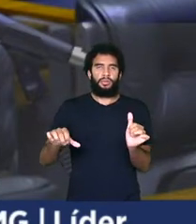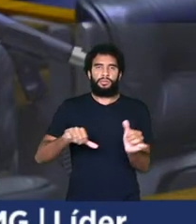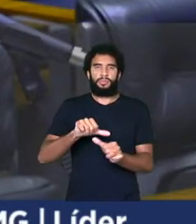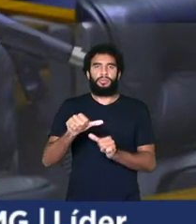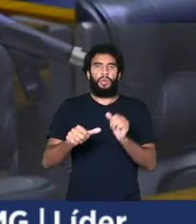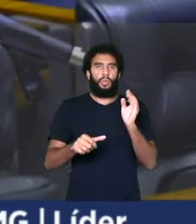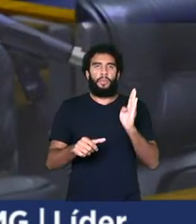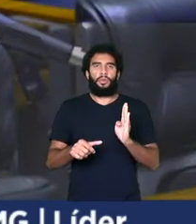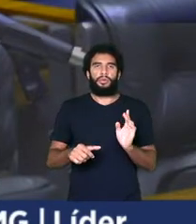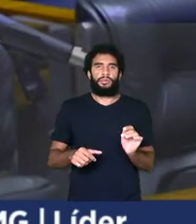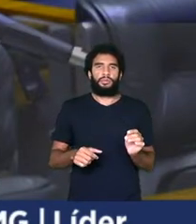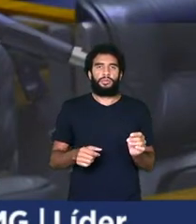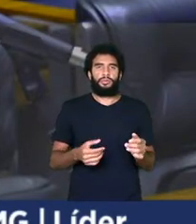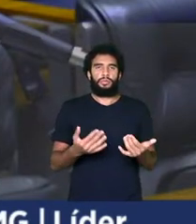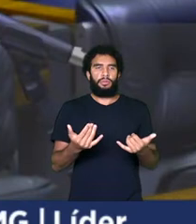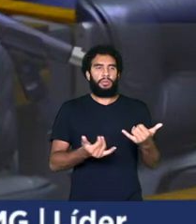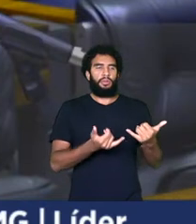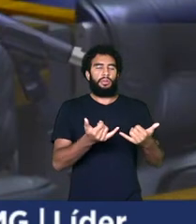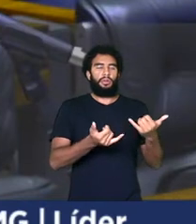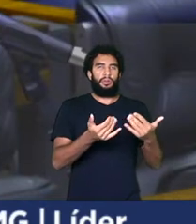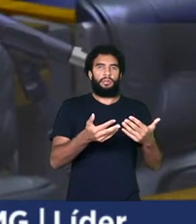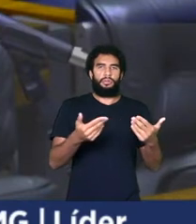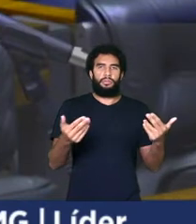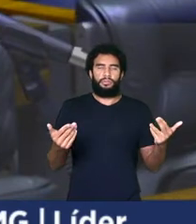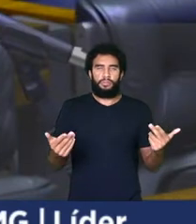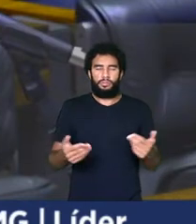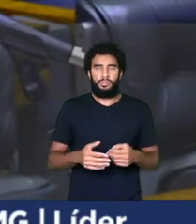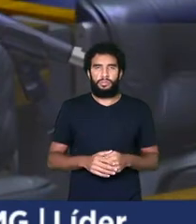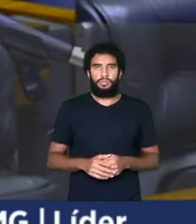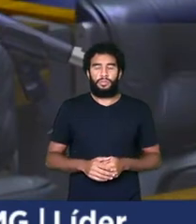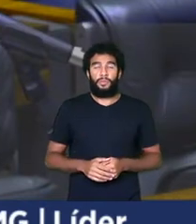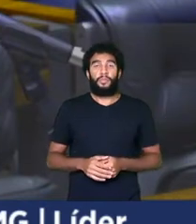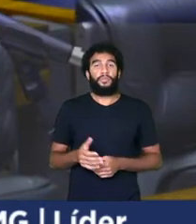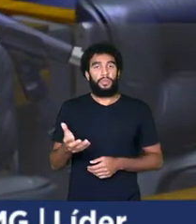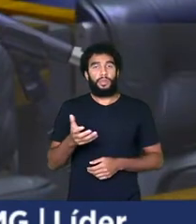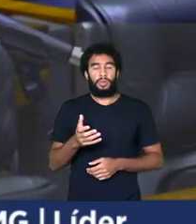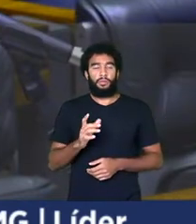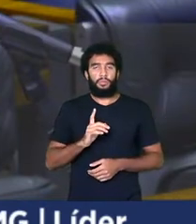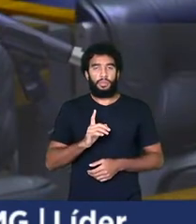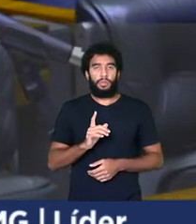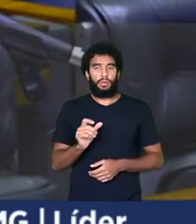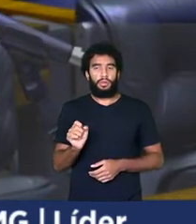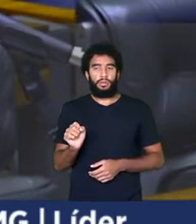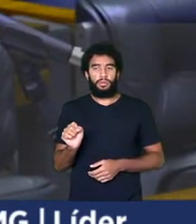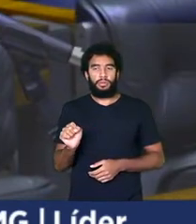SEM UM REGRAMENTO, NÓS VAMOS TRANSFORMAR O BRASIL NO PAÍS DA JOGATINA. NÓS QUEREMOS QUE O PAÍS SEJA E TENHA TAMBÉM